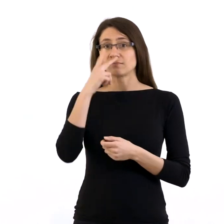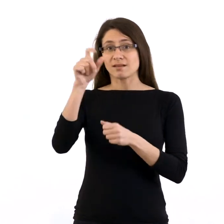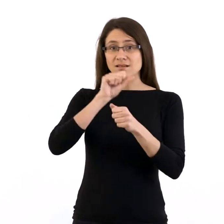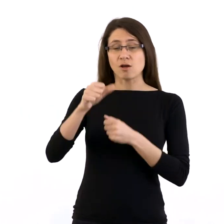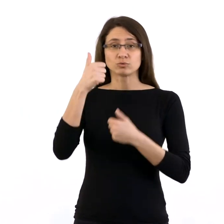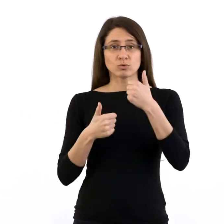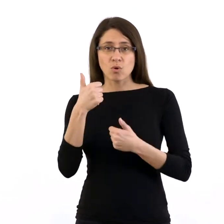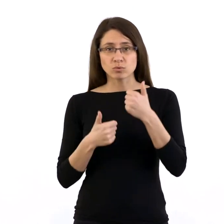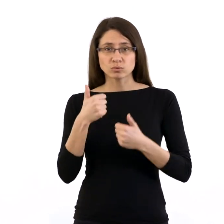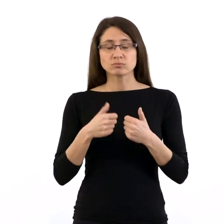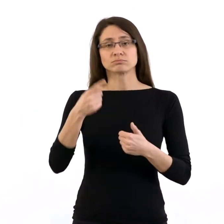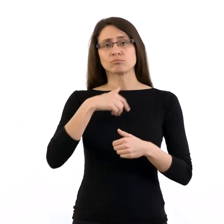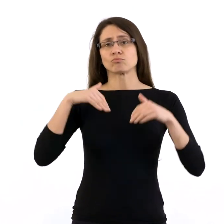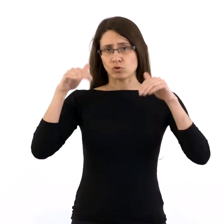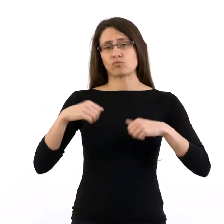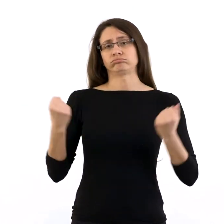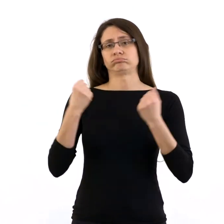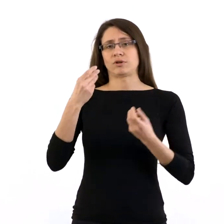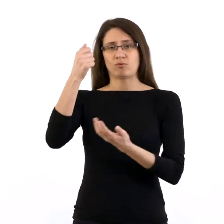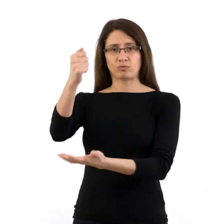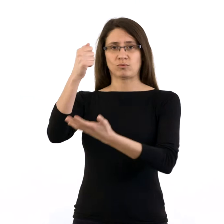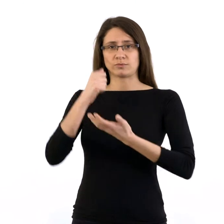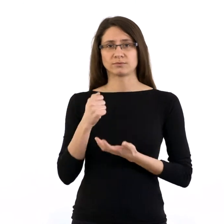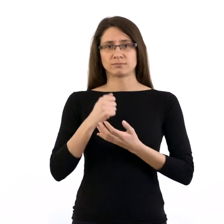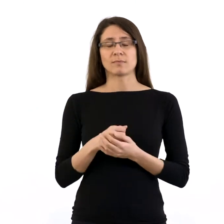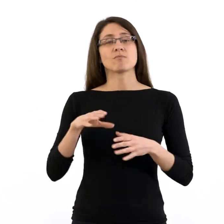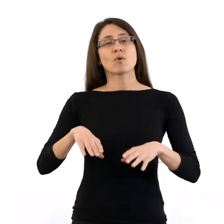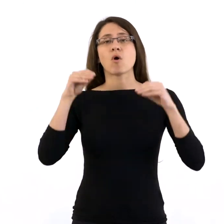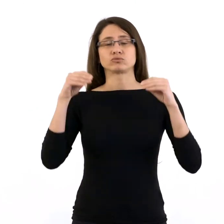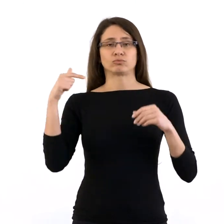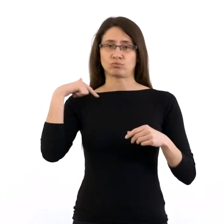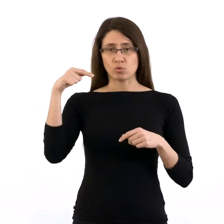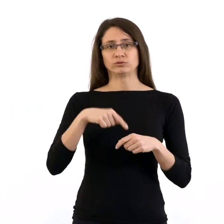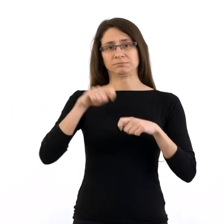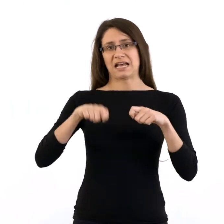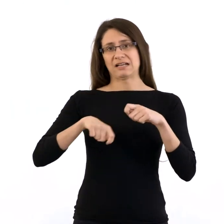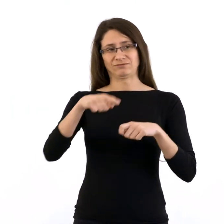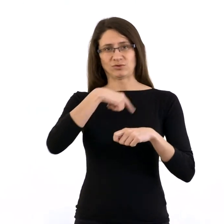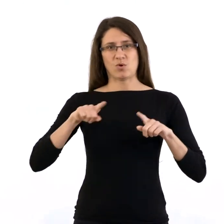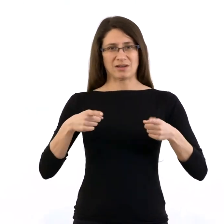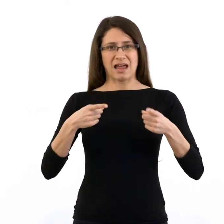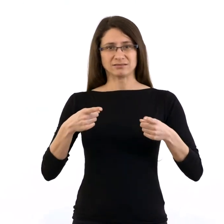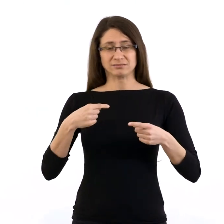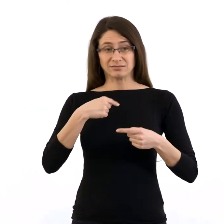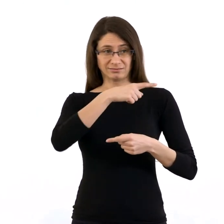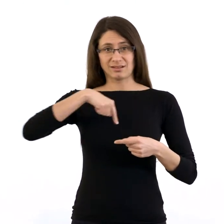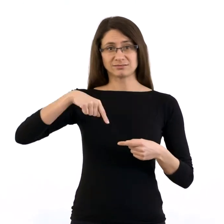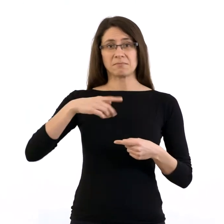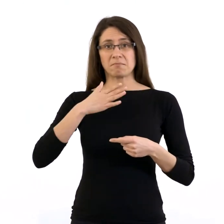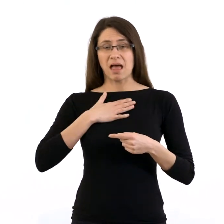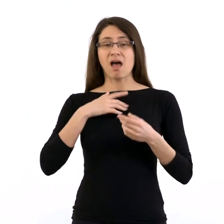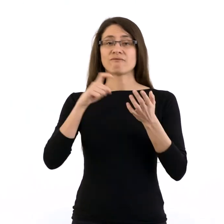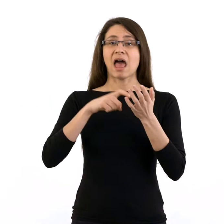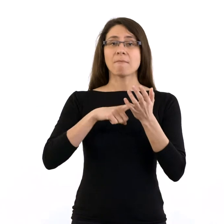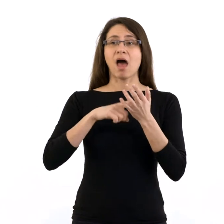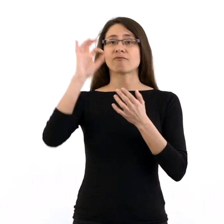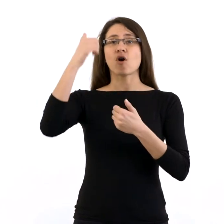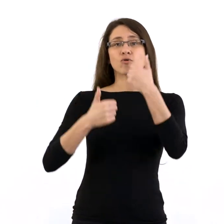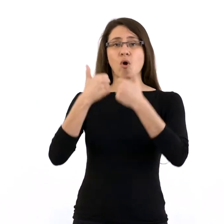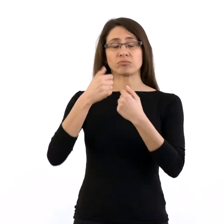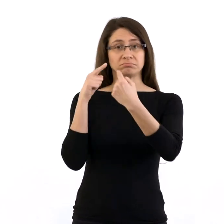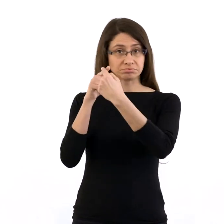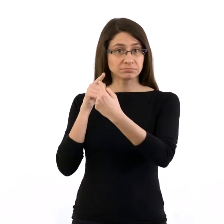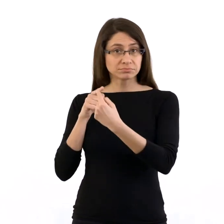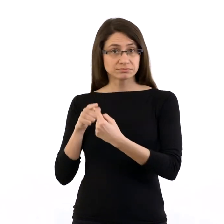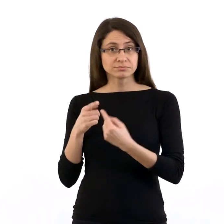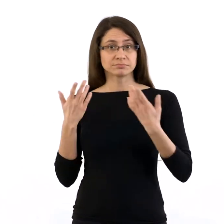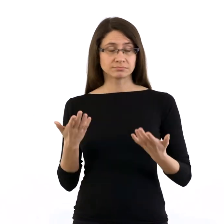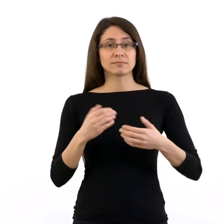Gdy już znajdziemy konkurs, w którym możemy starać się o dotację, musimy na początek sprawdzić, czy nasza organizacja spełnia kryteria udziału.